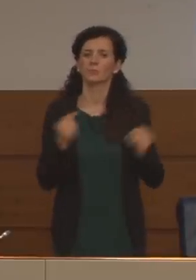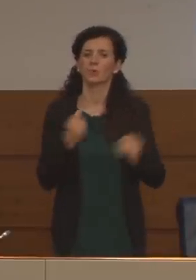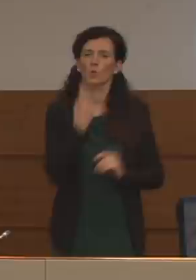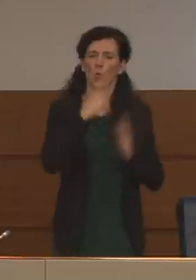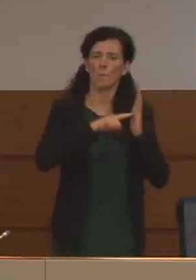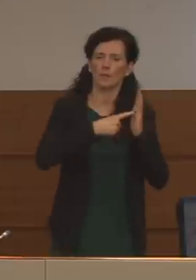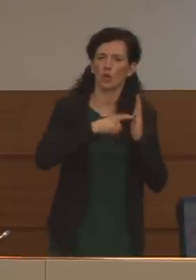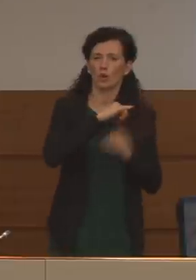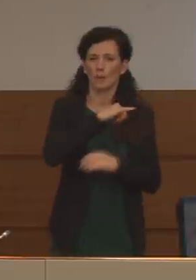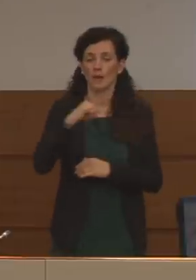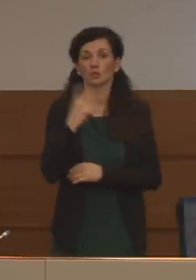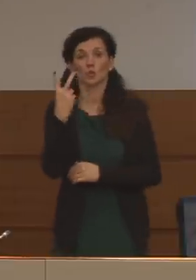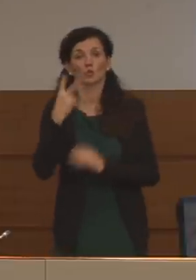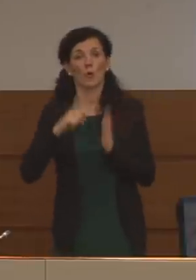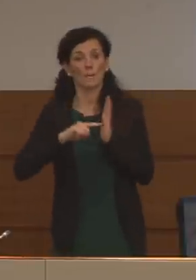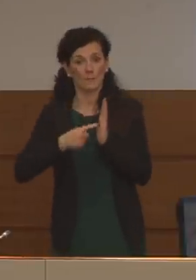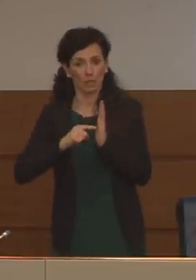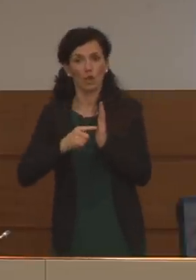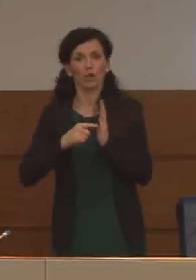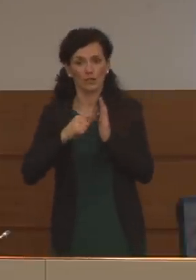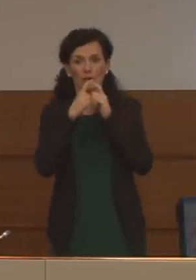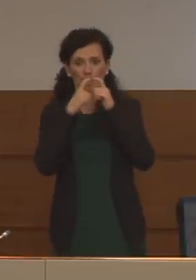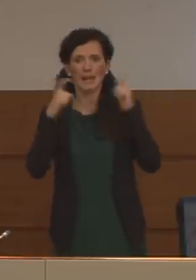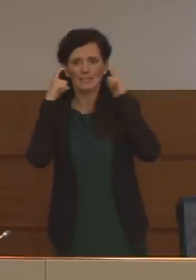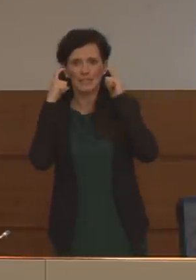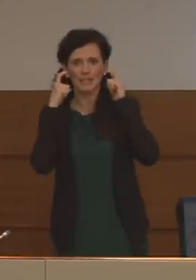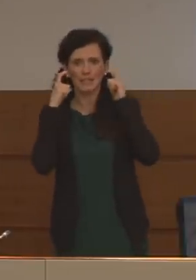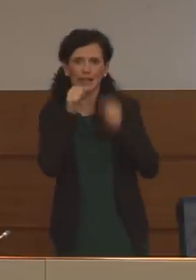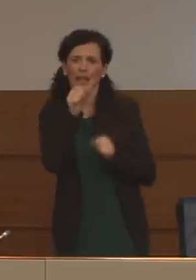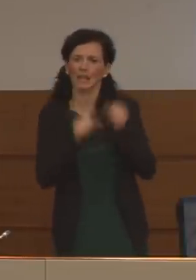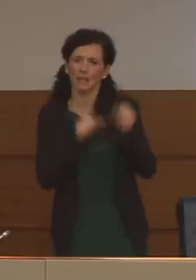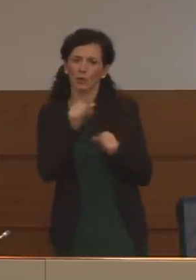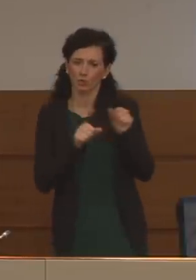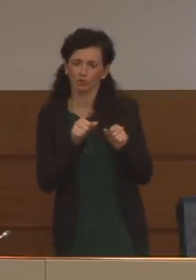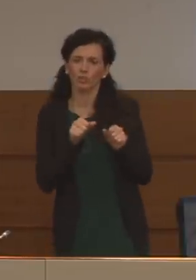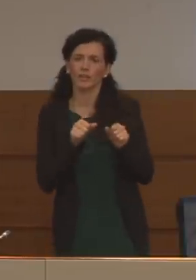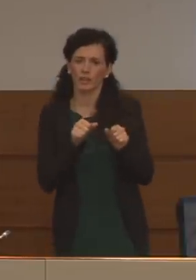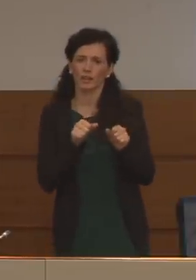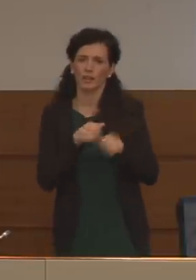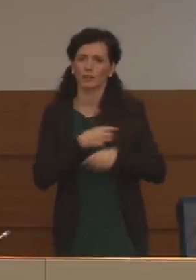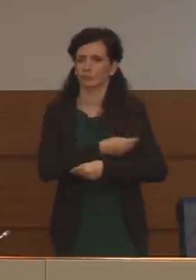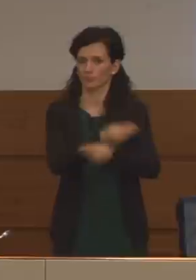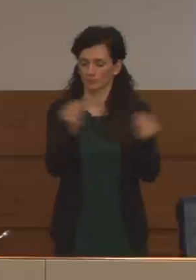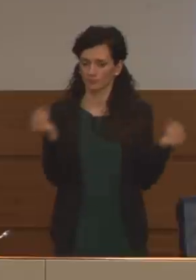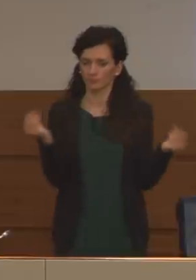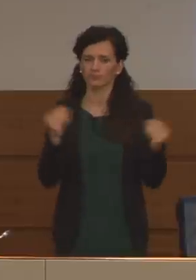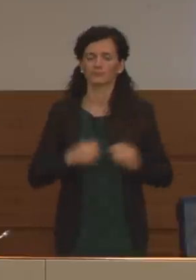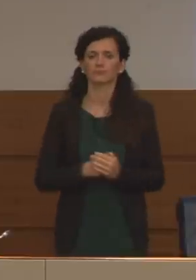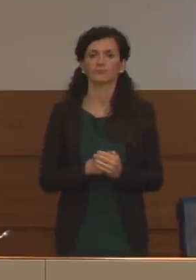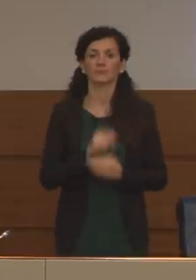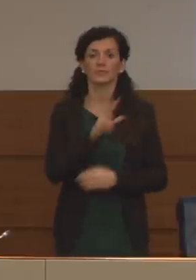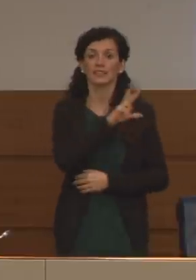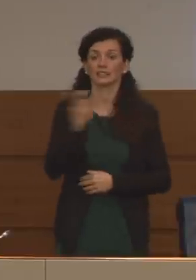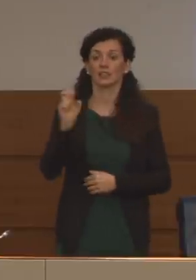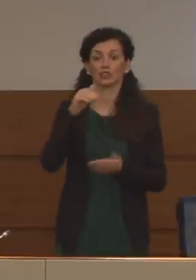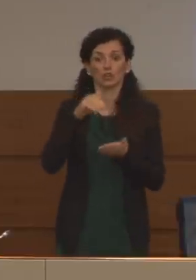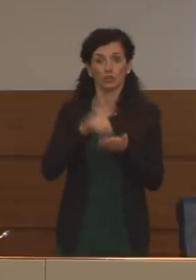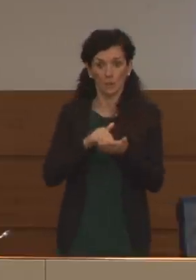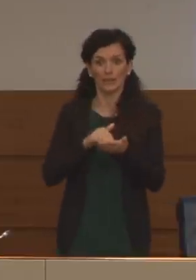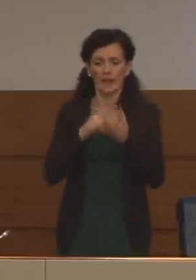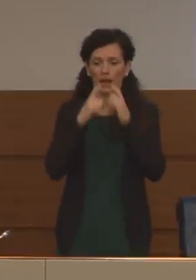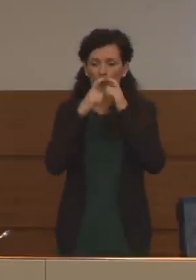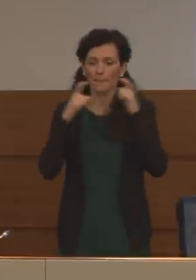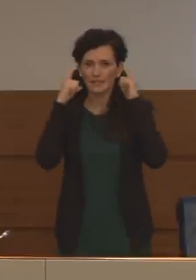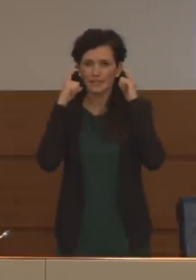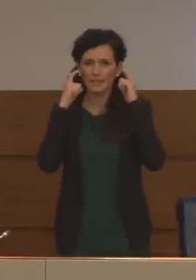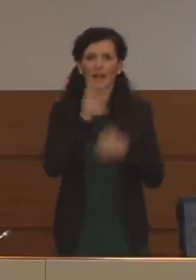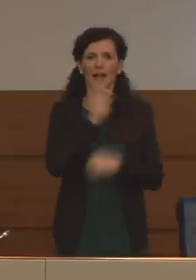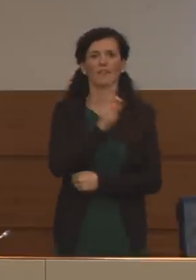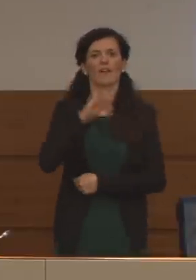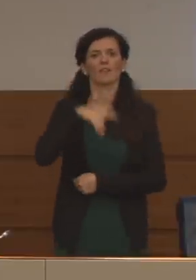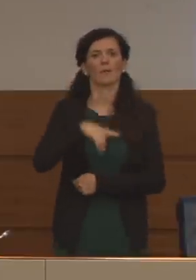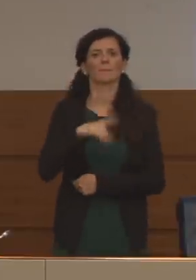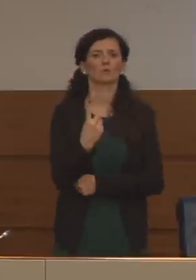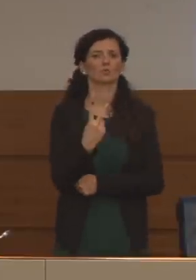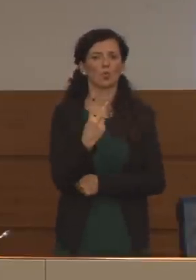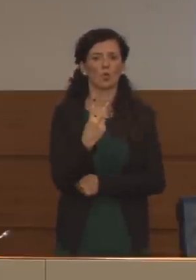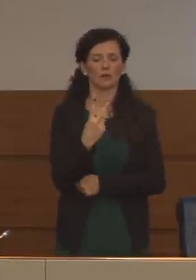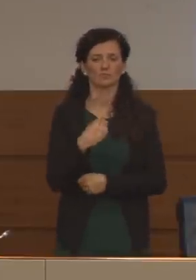e 2 milioni di mascherine chirurgiche e di 300.000 mascherine ffp2.